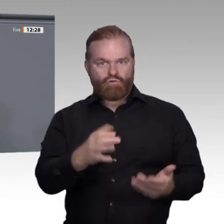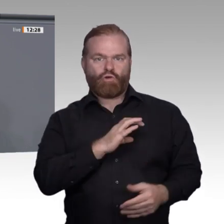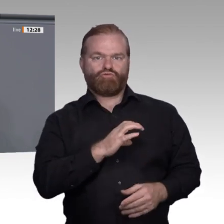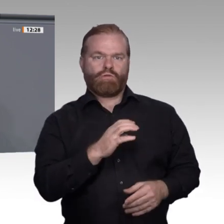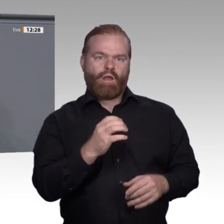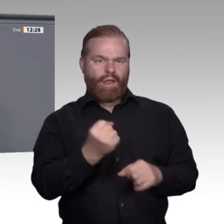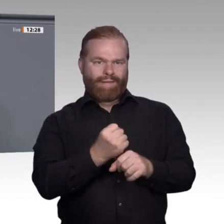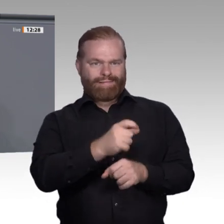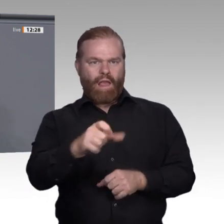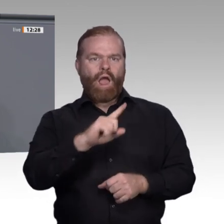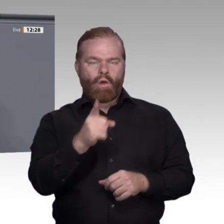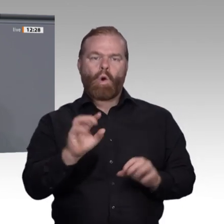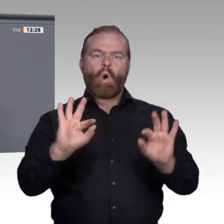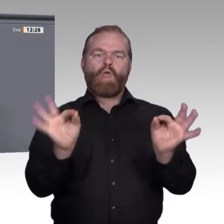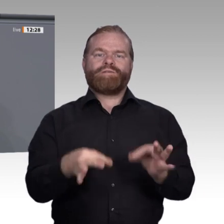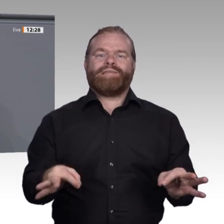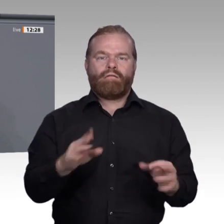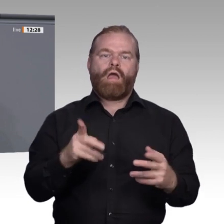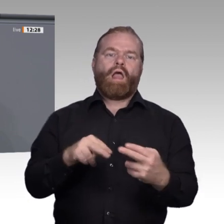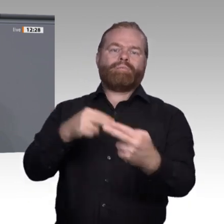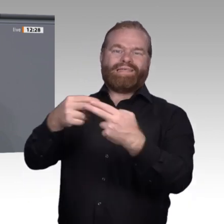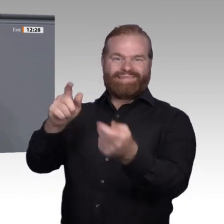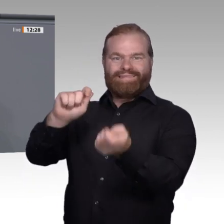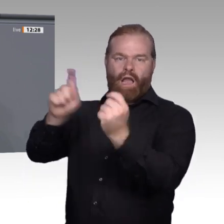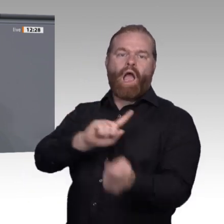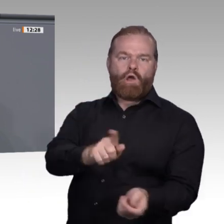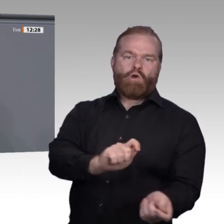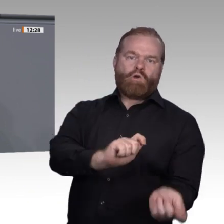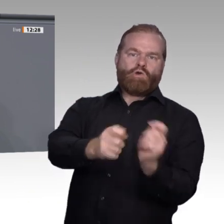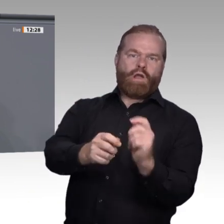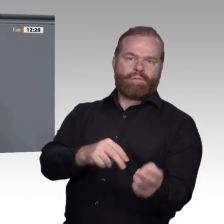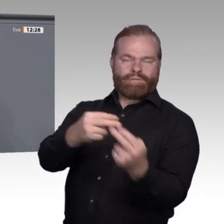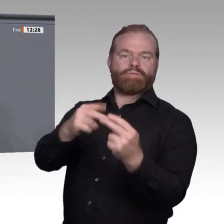einbezogen werden. Deshalb muss die betriebliche Mitbestimmung gestärkt werden. Betriebsräte